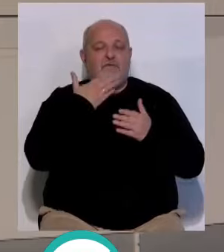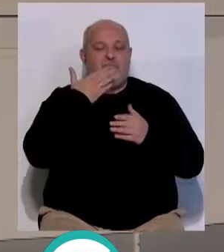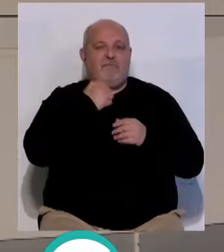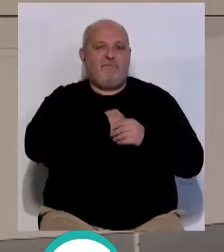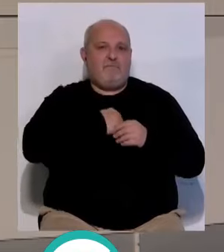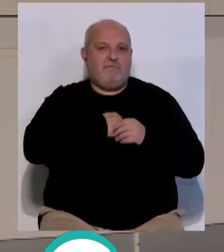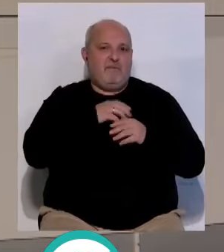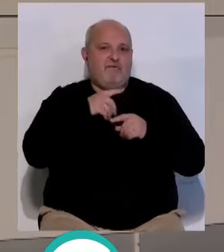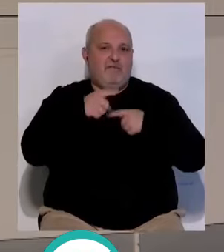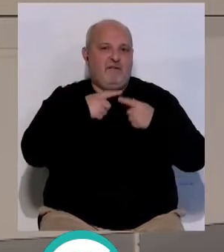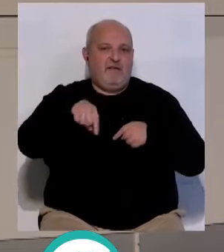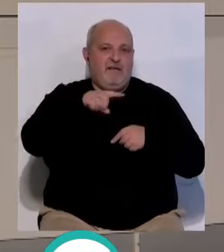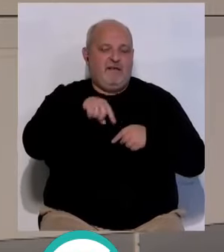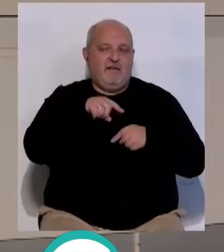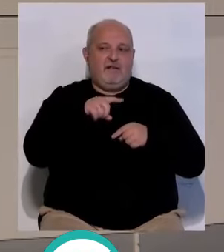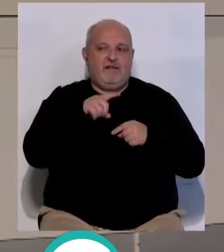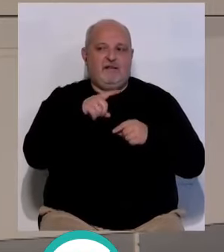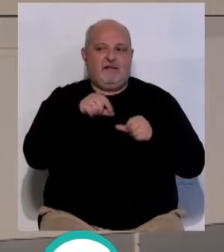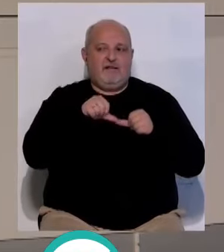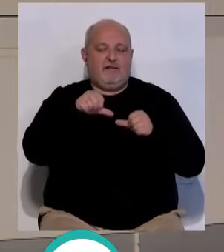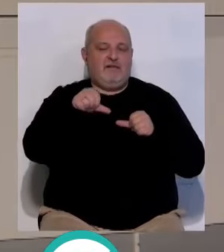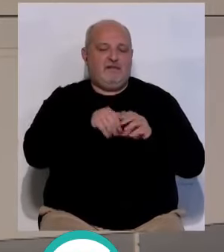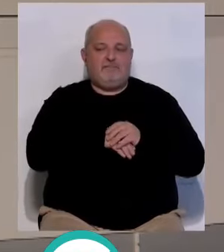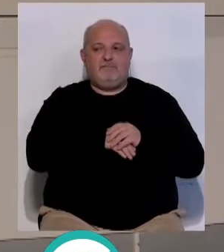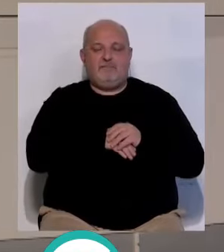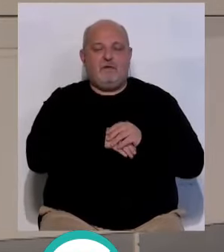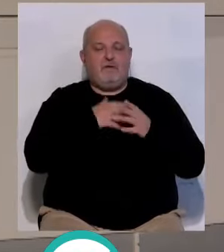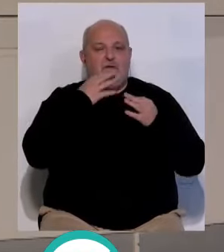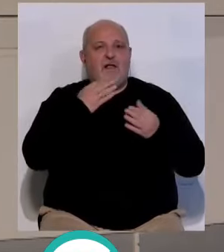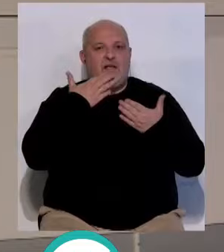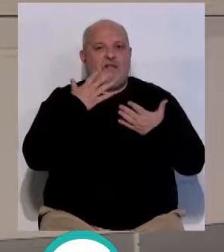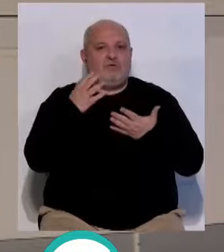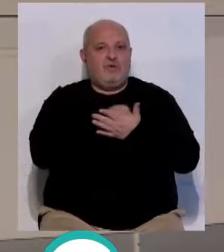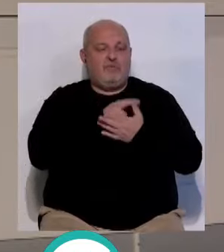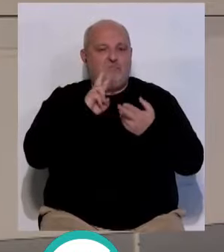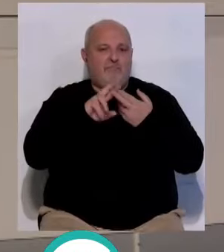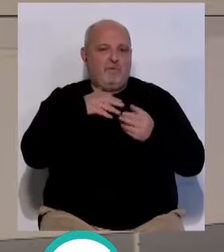para la familia para é allá donde donde esté como siempre gracias por su atención muy buenas